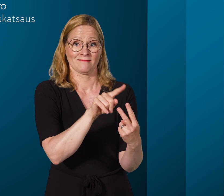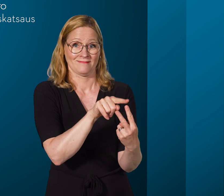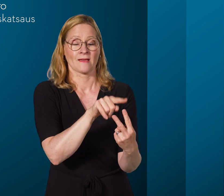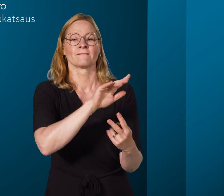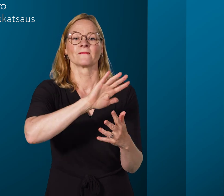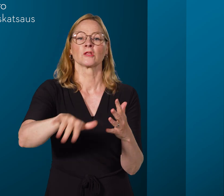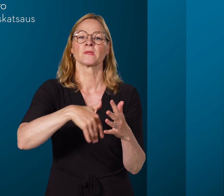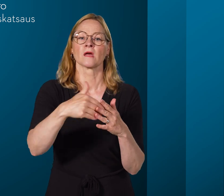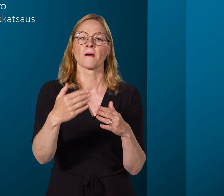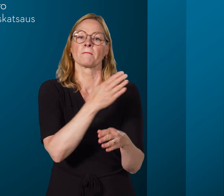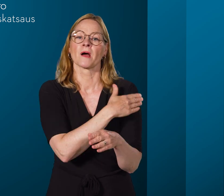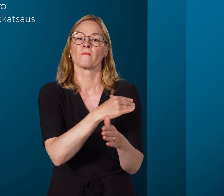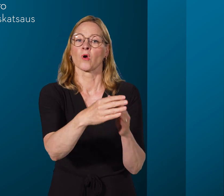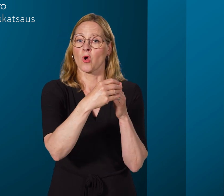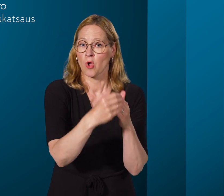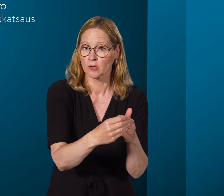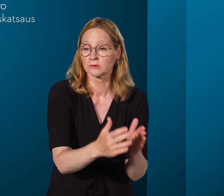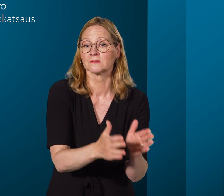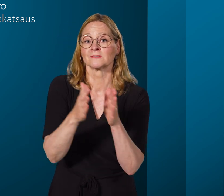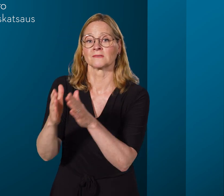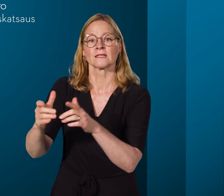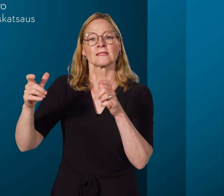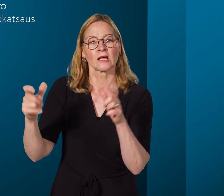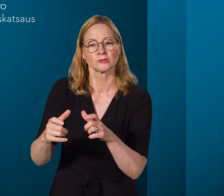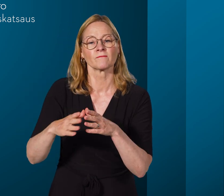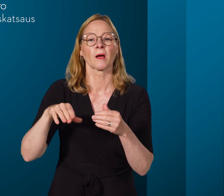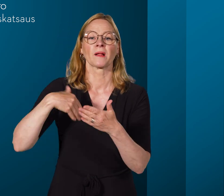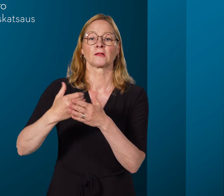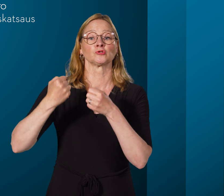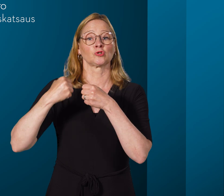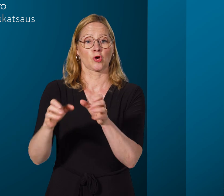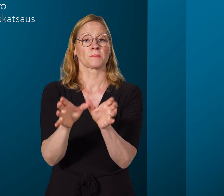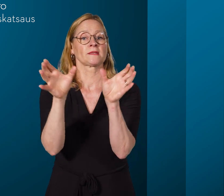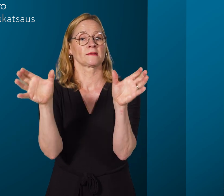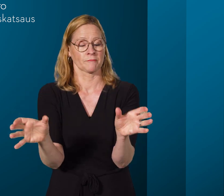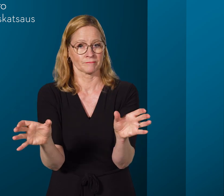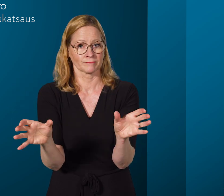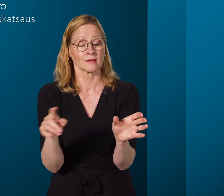jotka ovat viittomakielinen palveluohjaus sekä järjestö- ja vapaaehtoistoiminta.